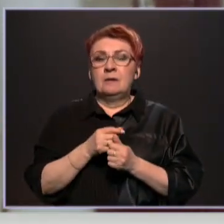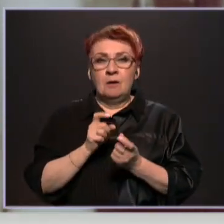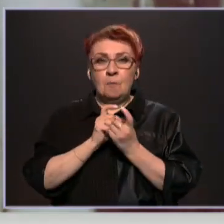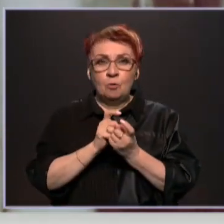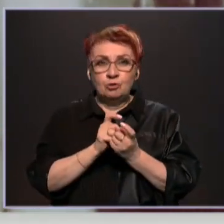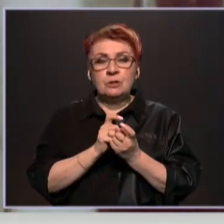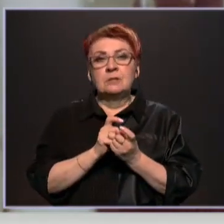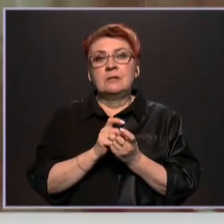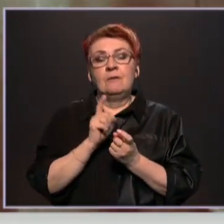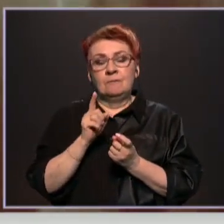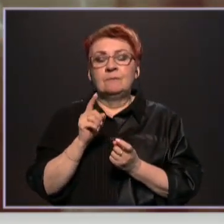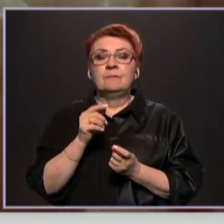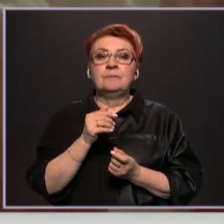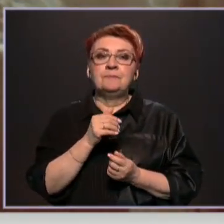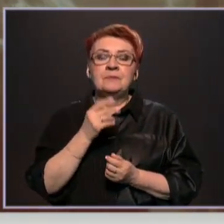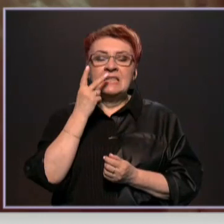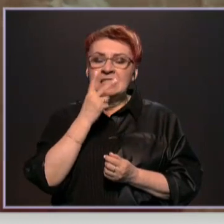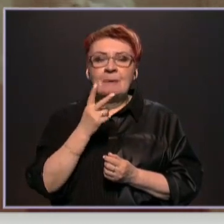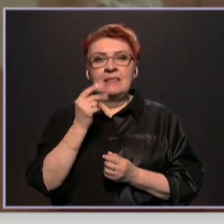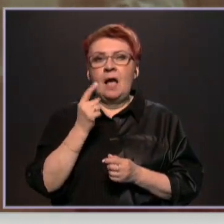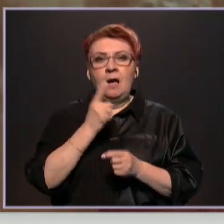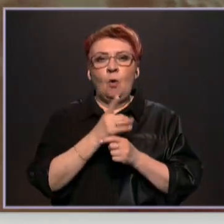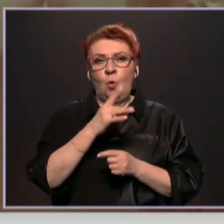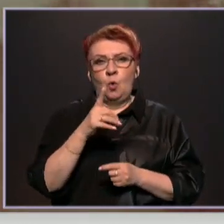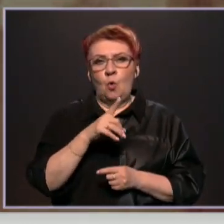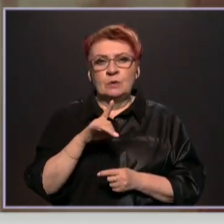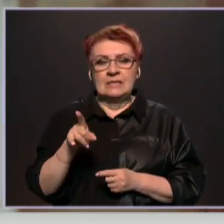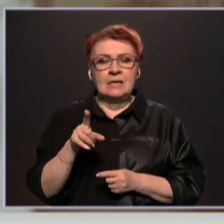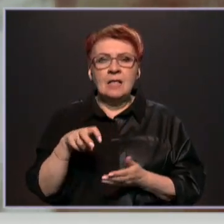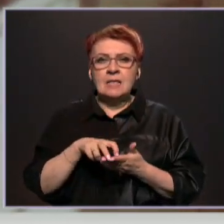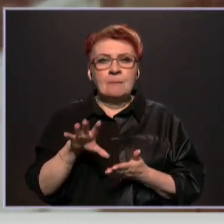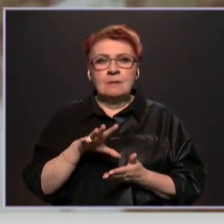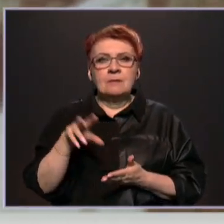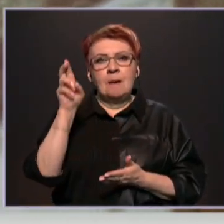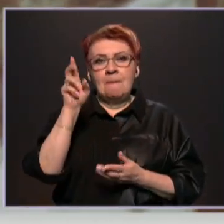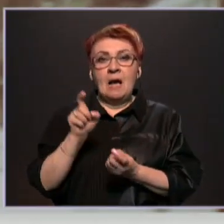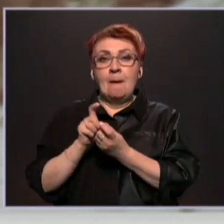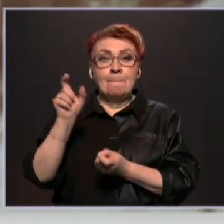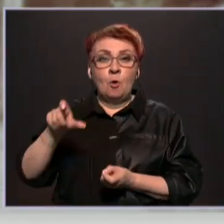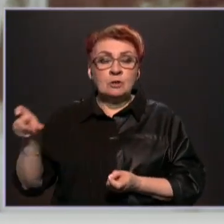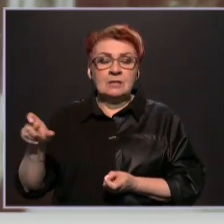несмотря ни на какие угрозы и преследования не побоялись богоборцев его ближайшие родственники